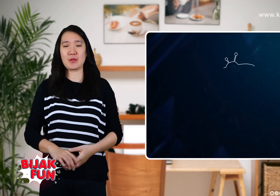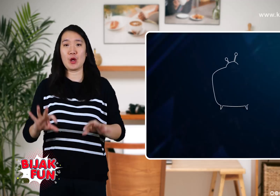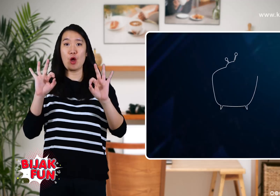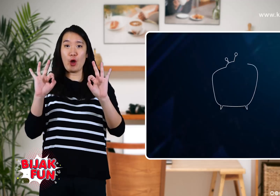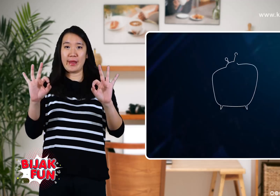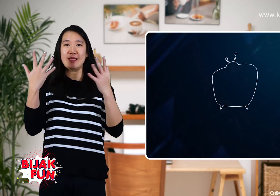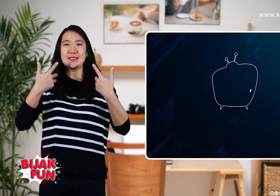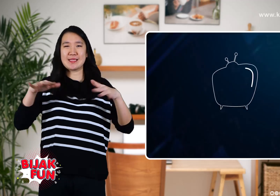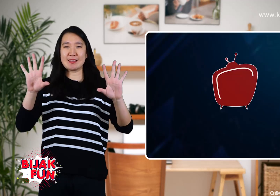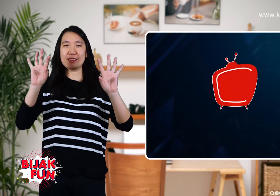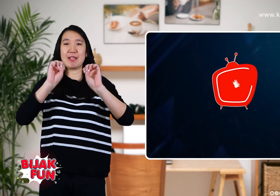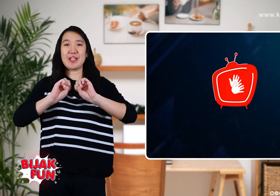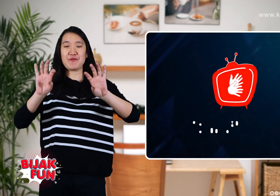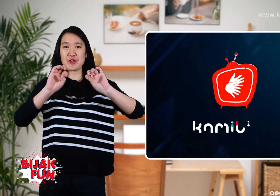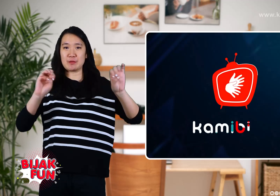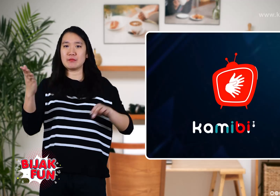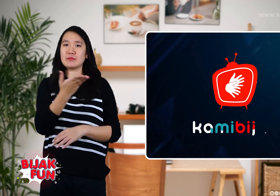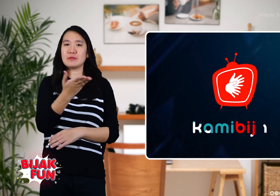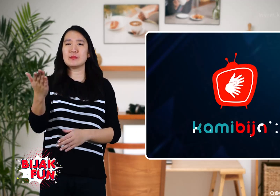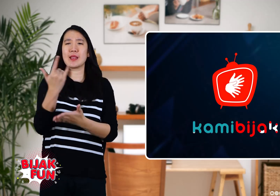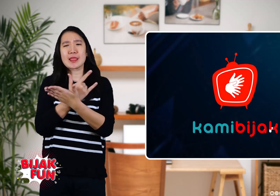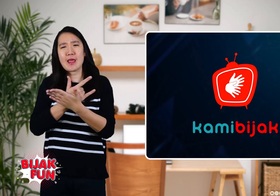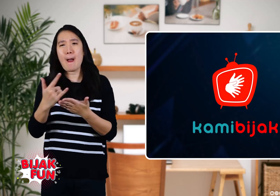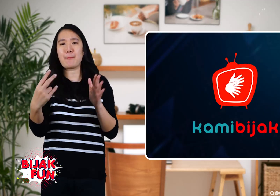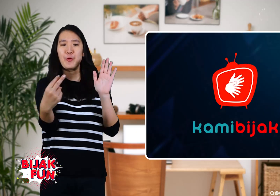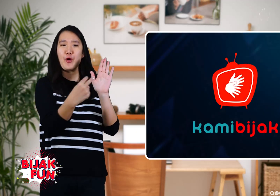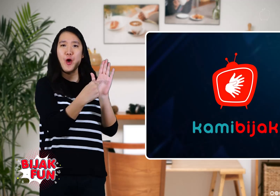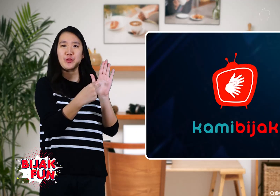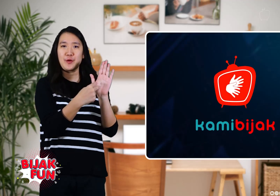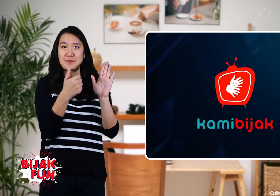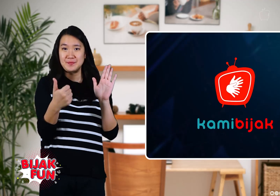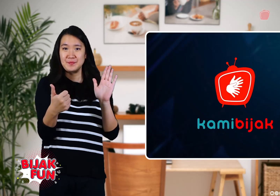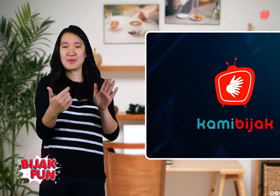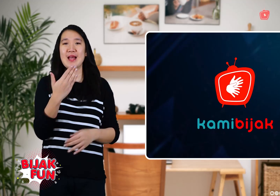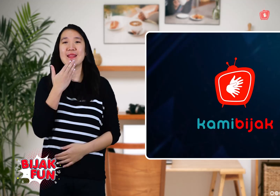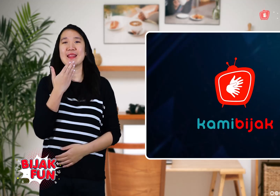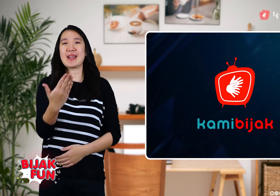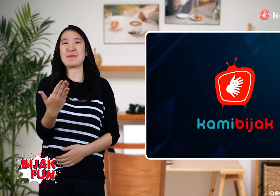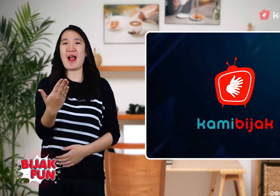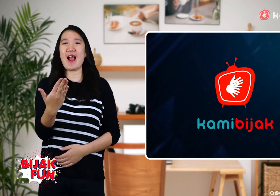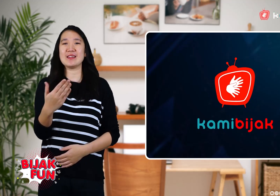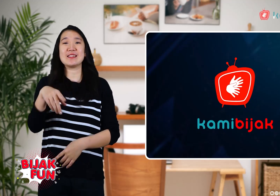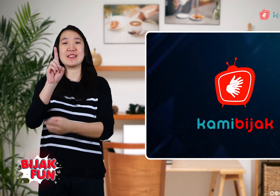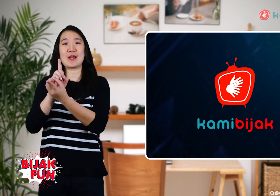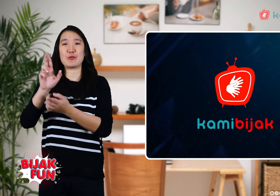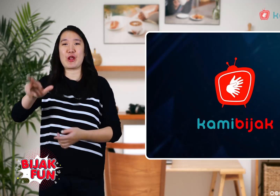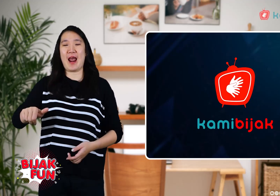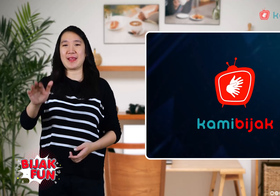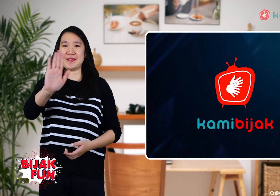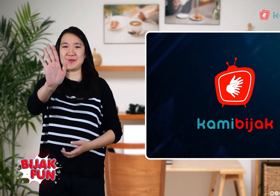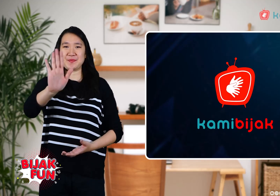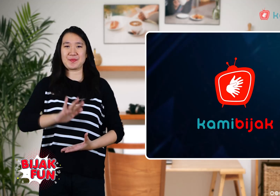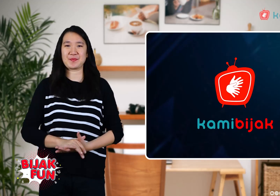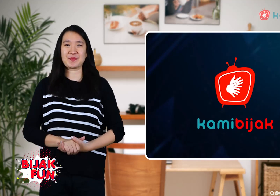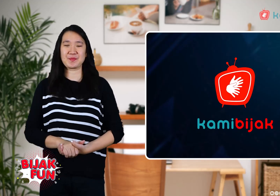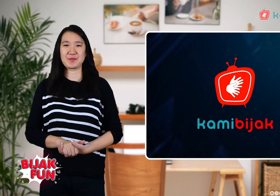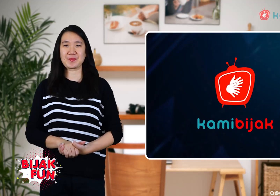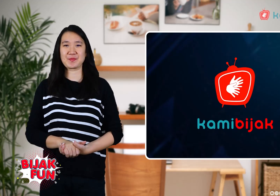Oke sekian, tetap menonton ya dan terima kasih! Sampai bertemu lagi, dah